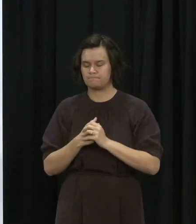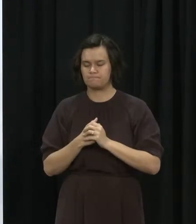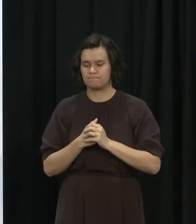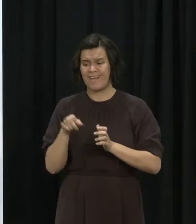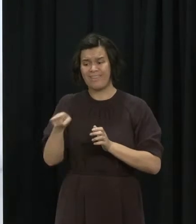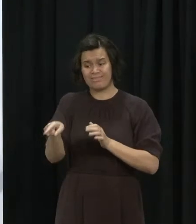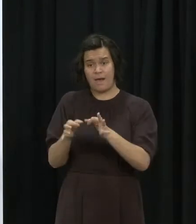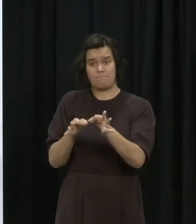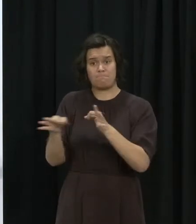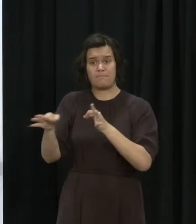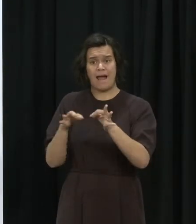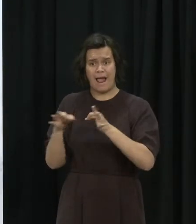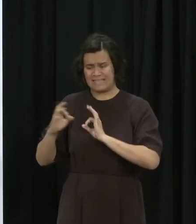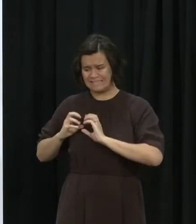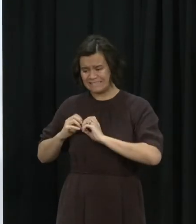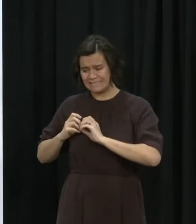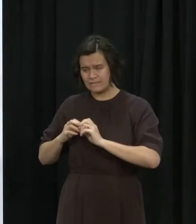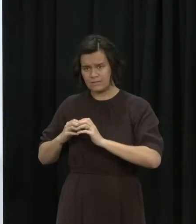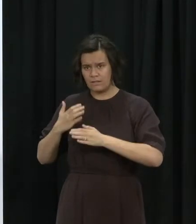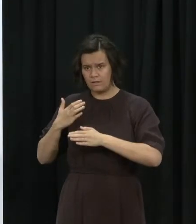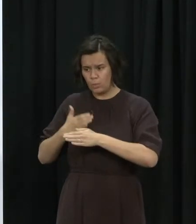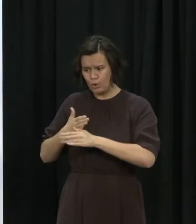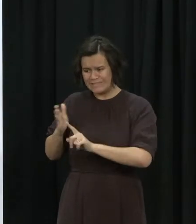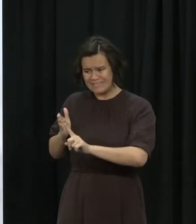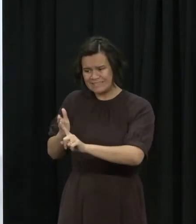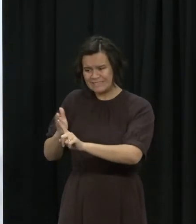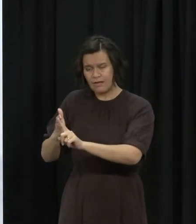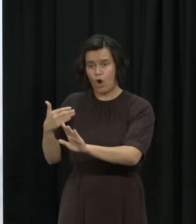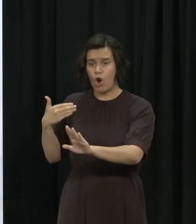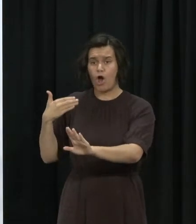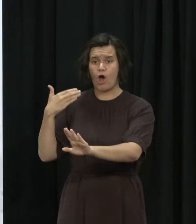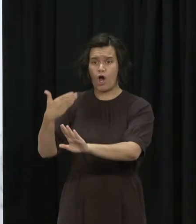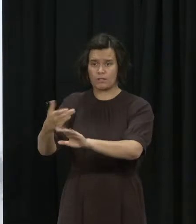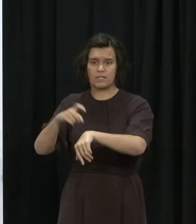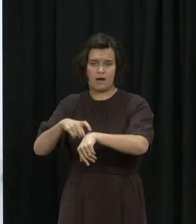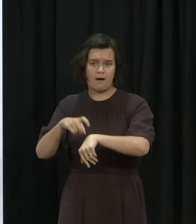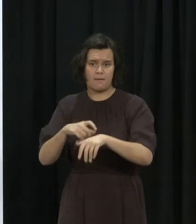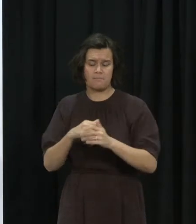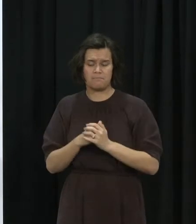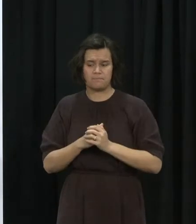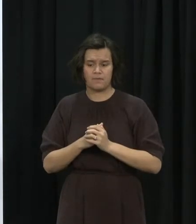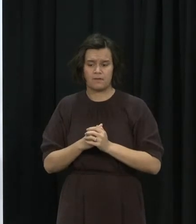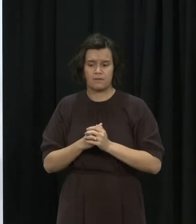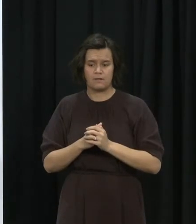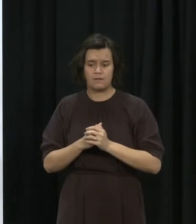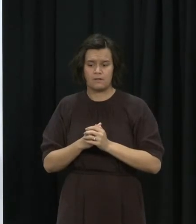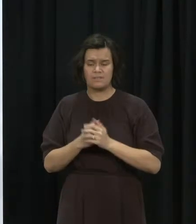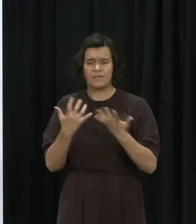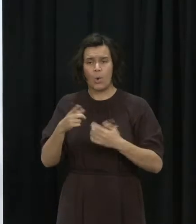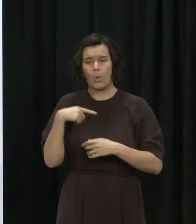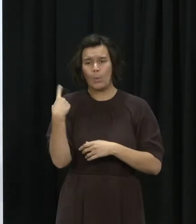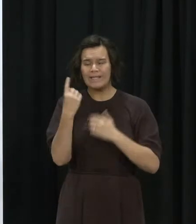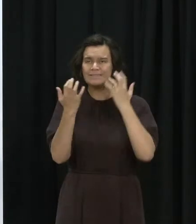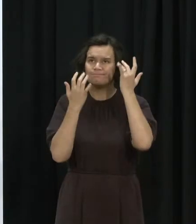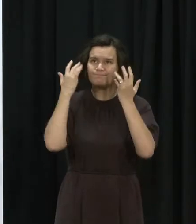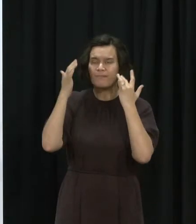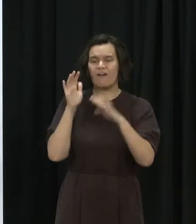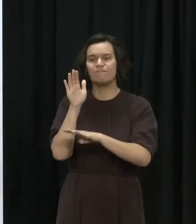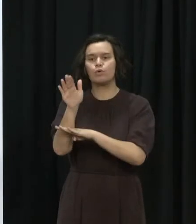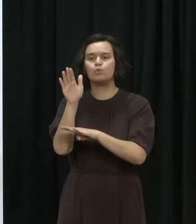tauine i te mutunga me hoki ki